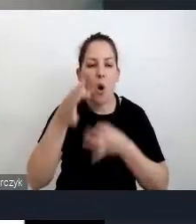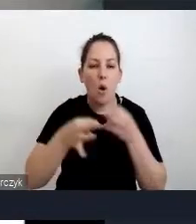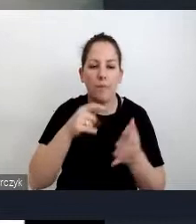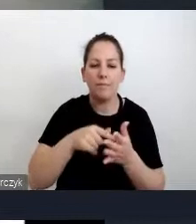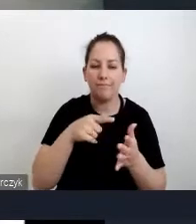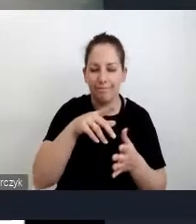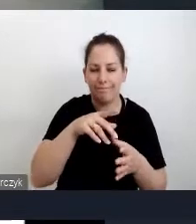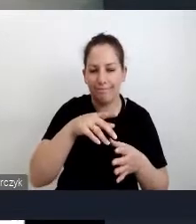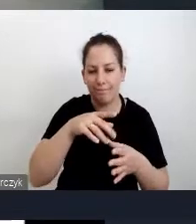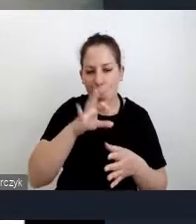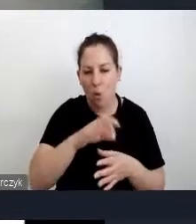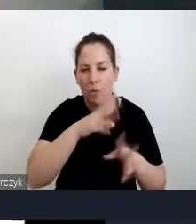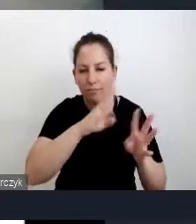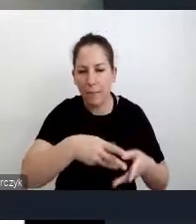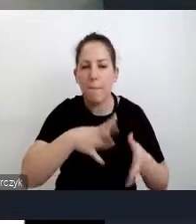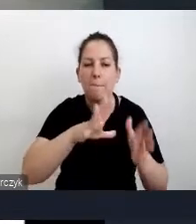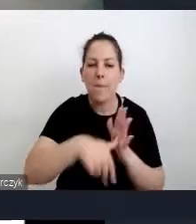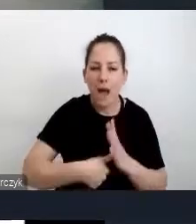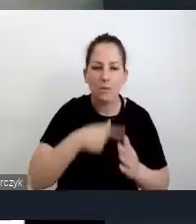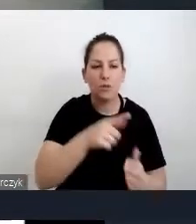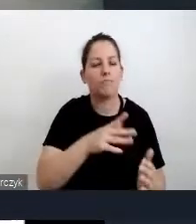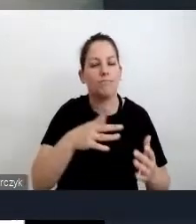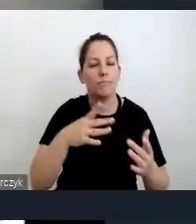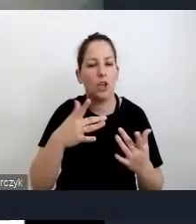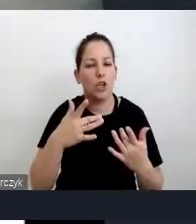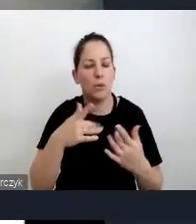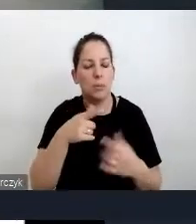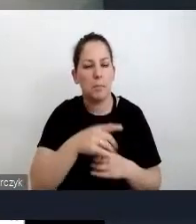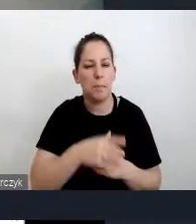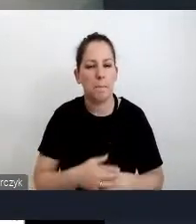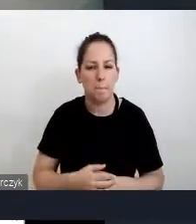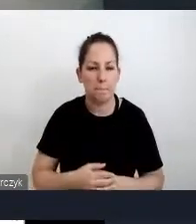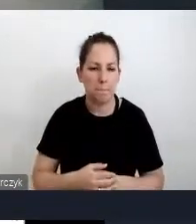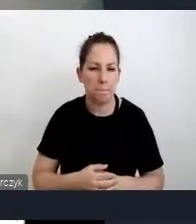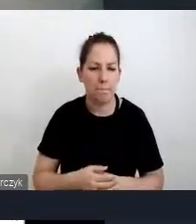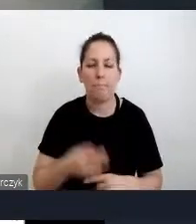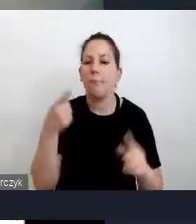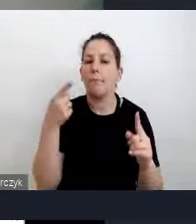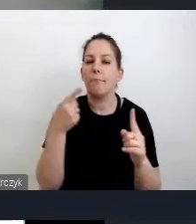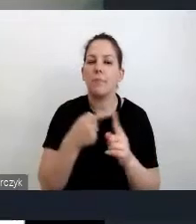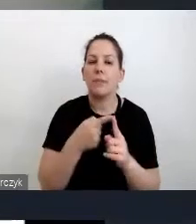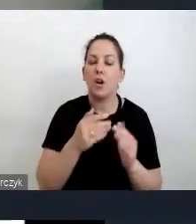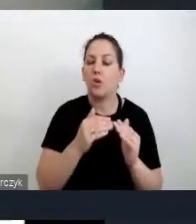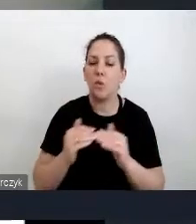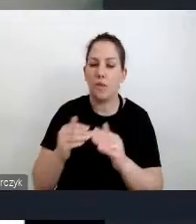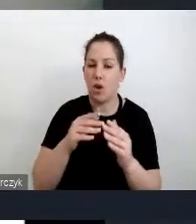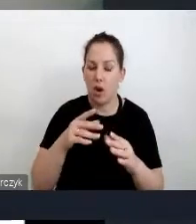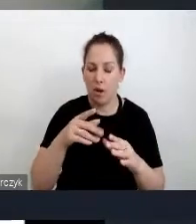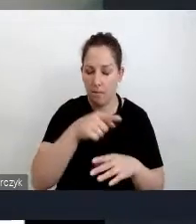i pod wieloma względami przystosowane do życia. Cele Zrównoważonego Rozwoju stanowią tu soczewkę,